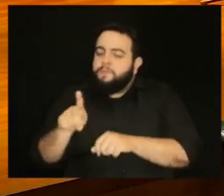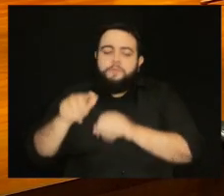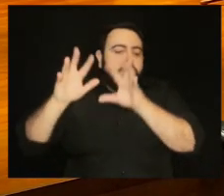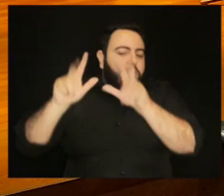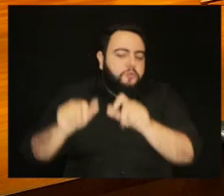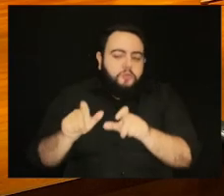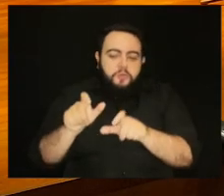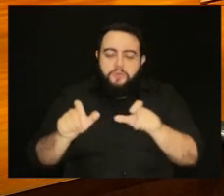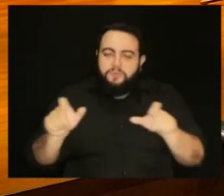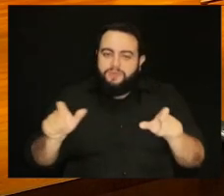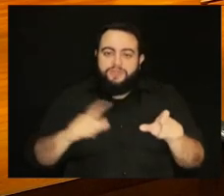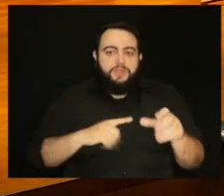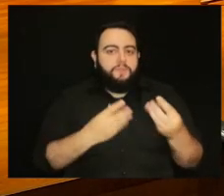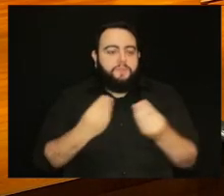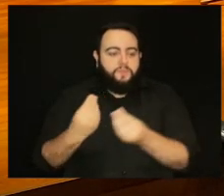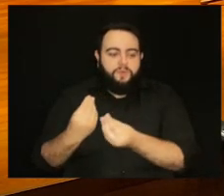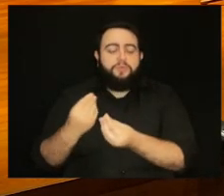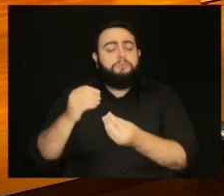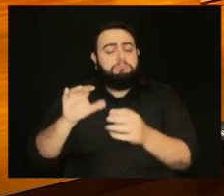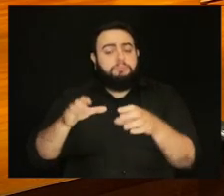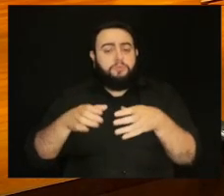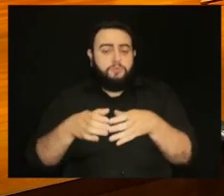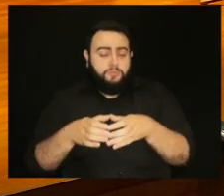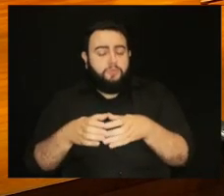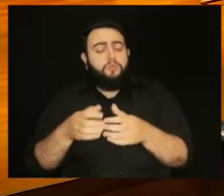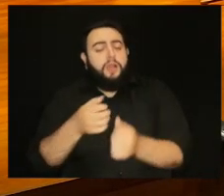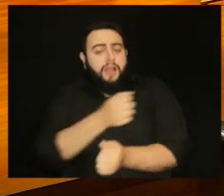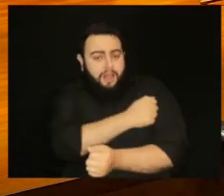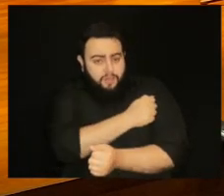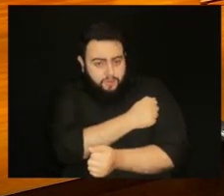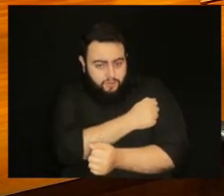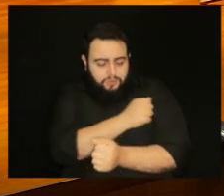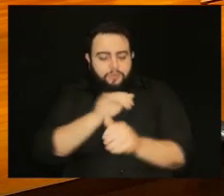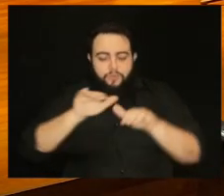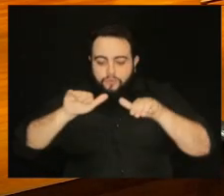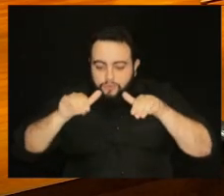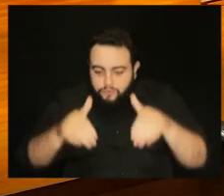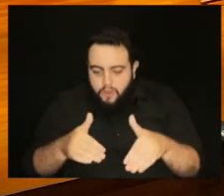,muitas estudantina, que eram grupos de estudantes que se dedicavam nas horas vagas que eram muitas,